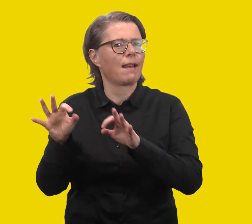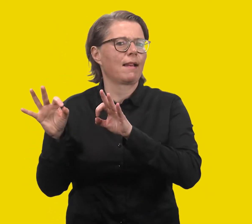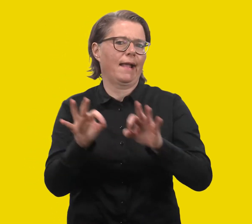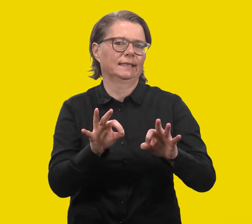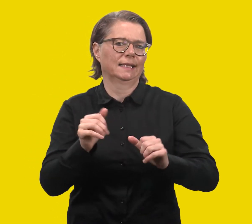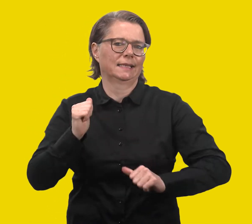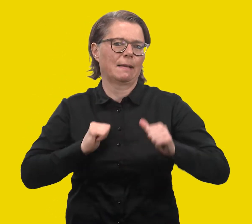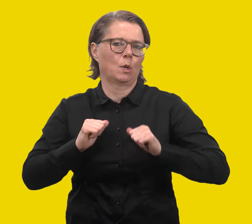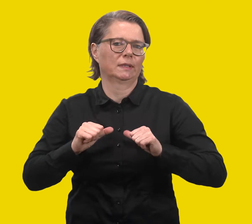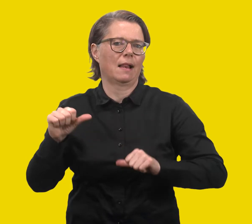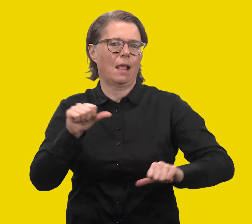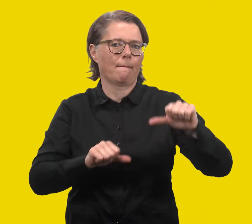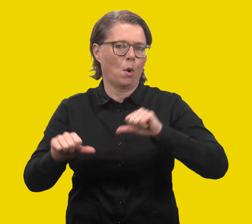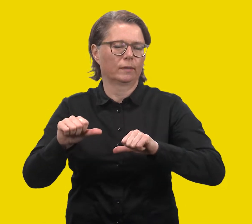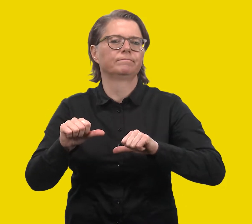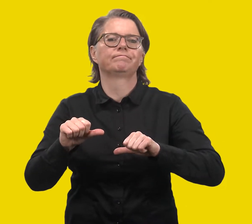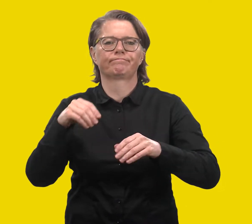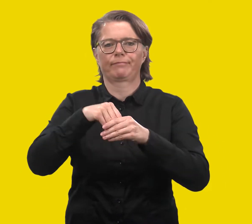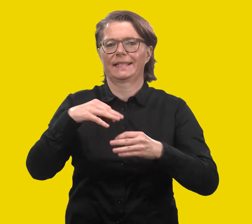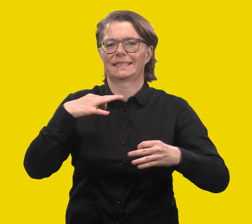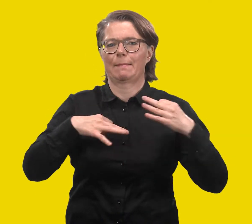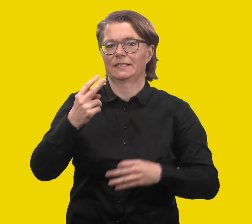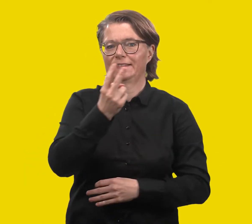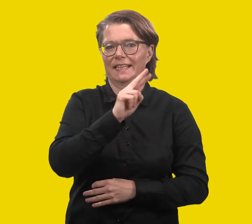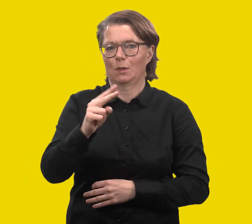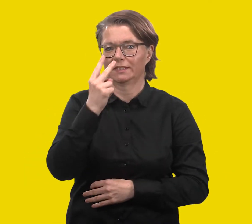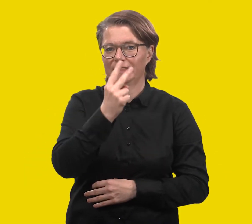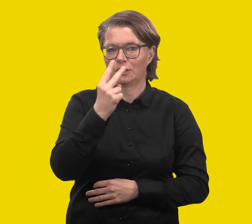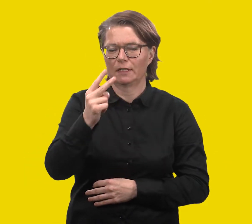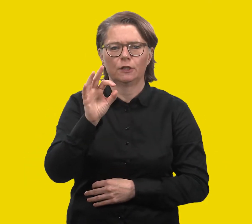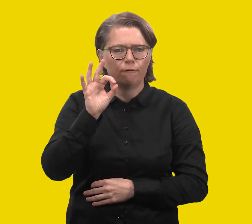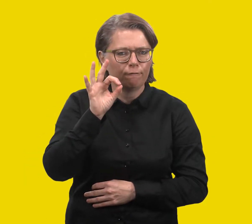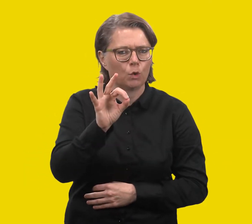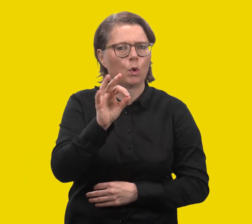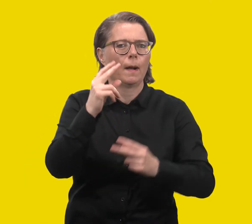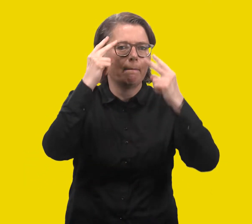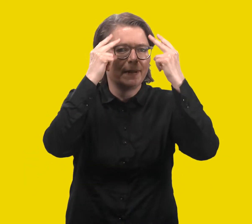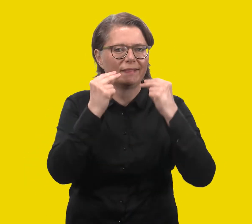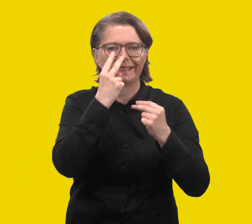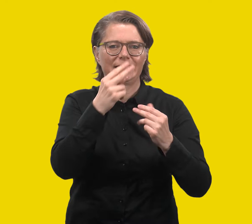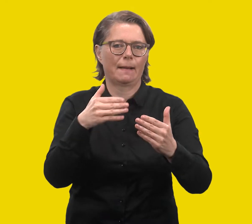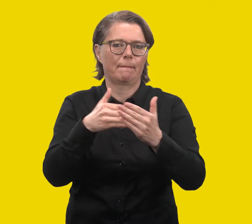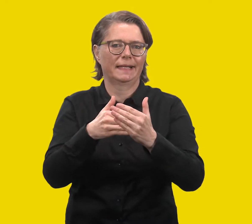ein Dramaturgie-Labor für blinde und sehbehinderte